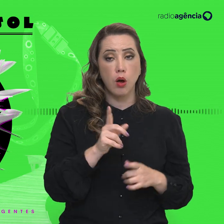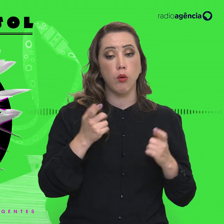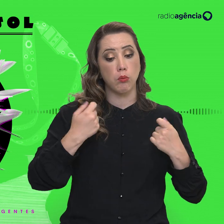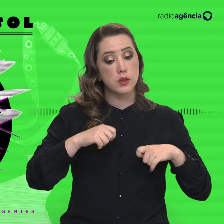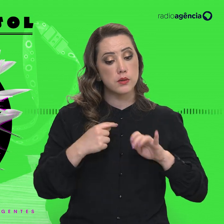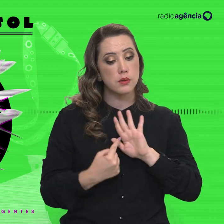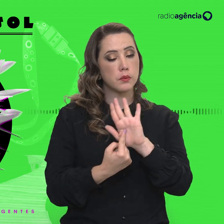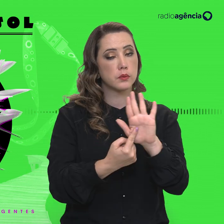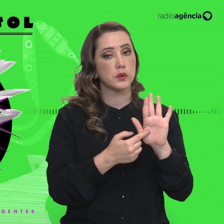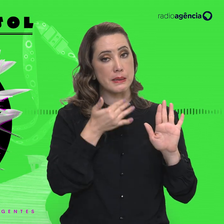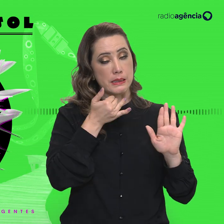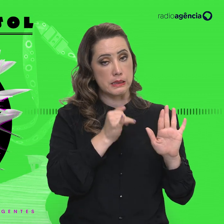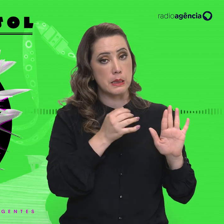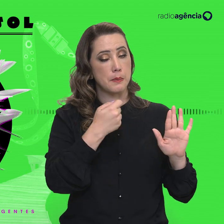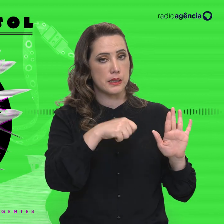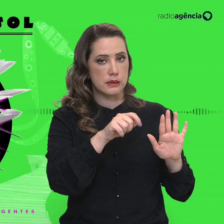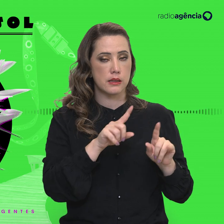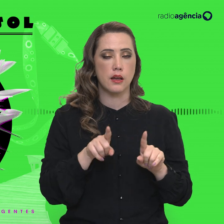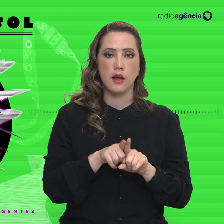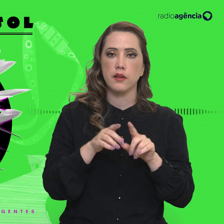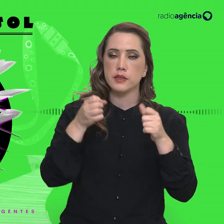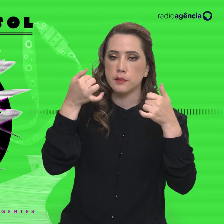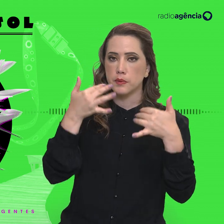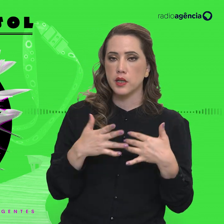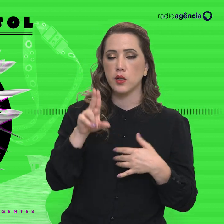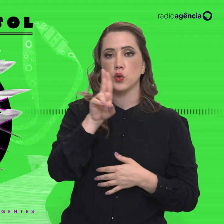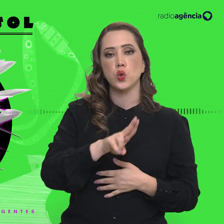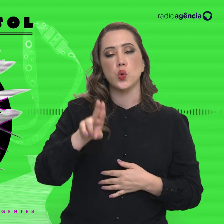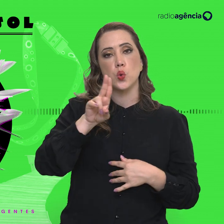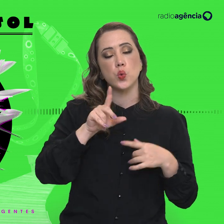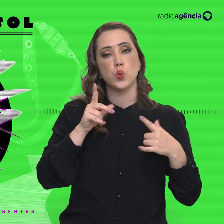quando solicitado e afirma que o uso do símbolo será opcional.